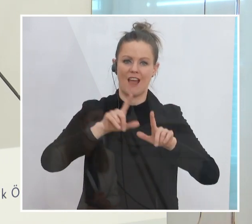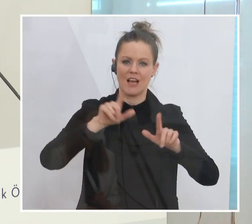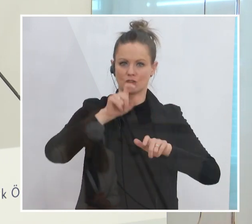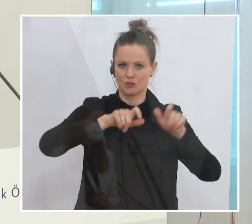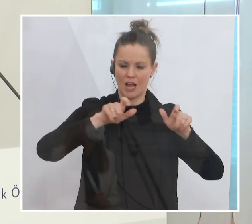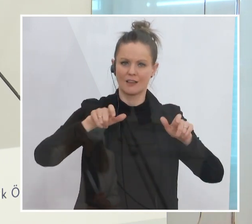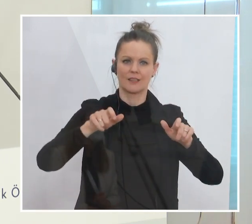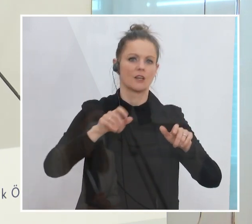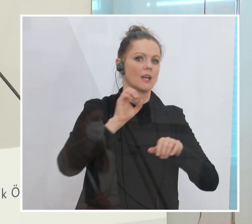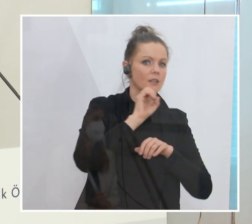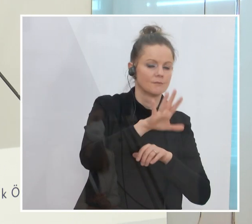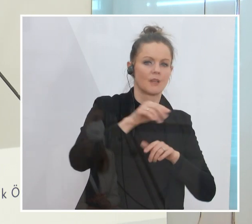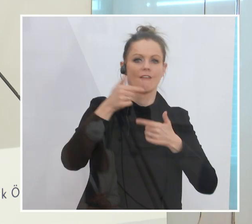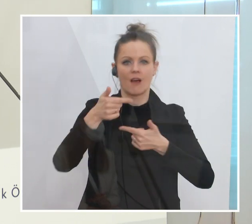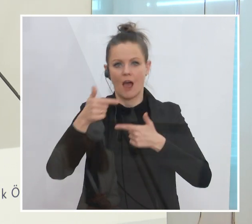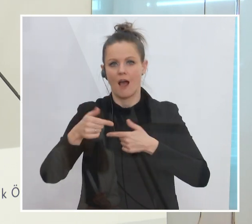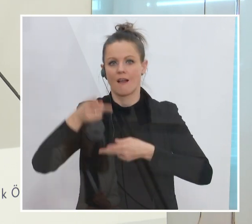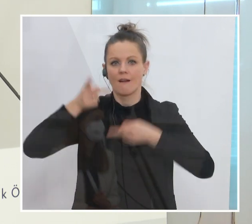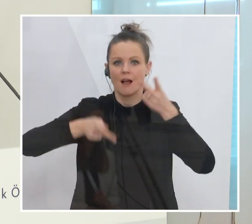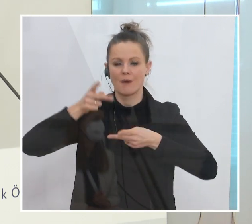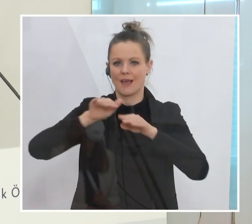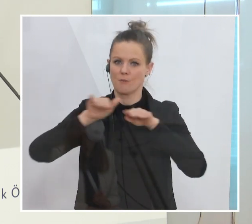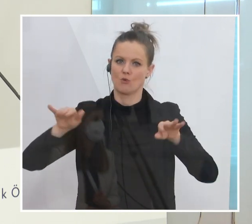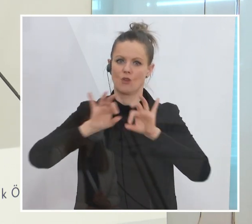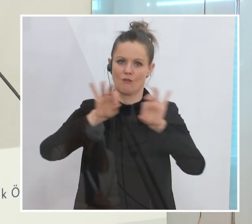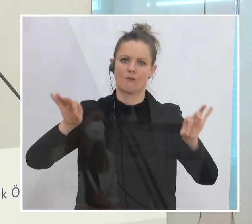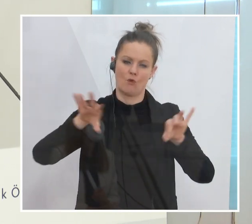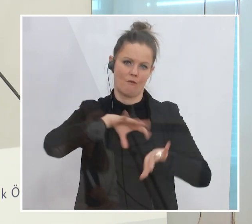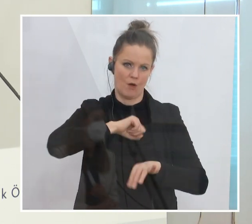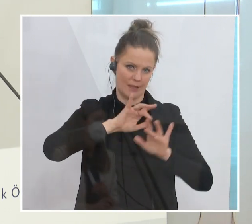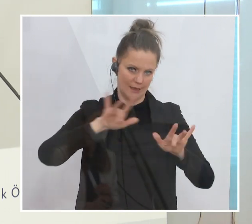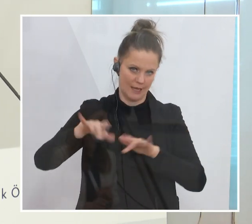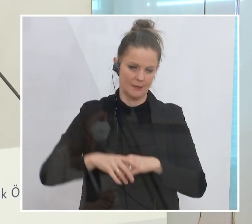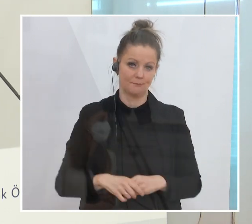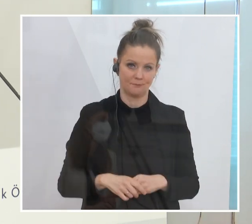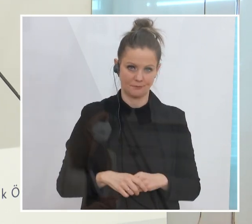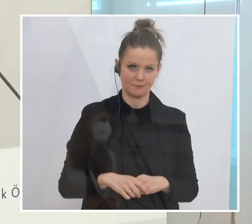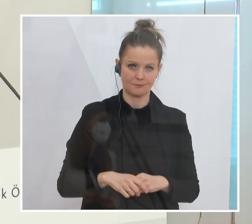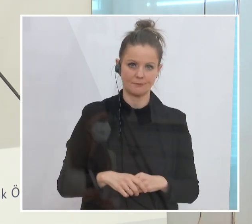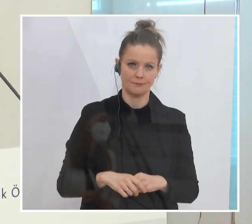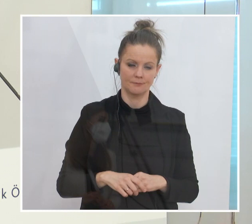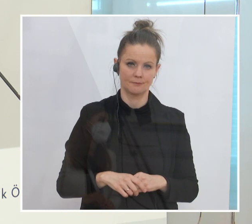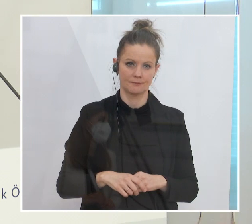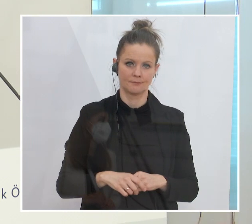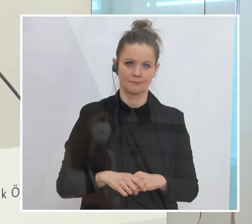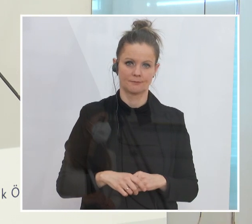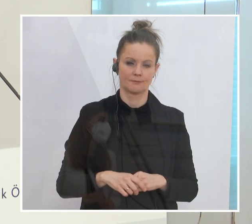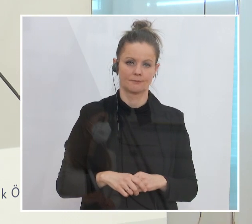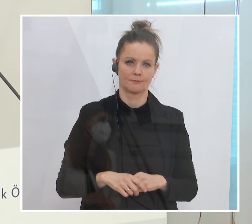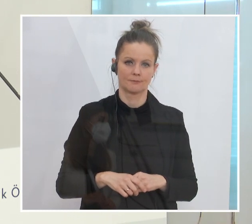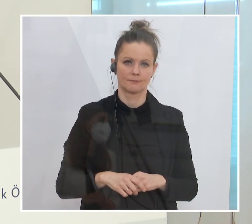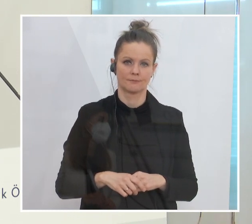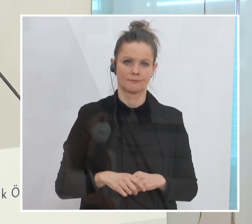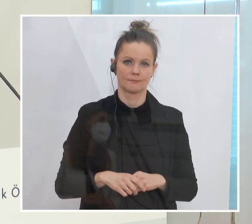Verlagen und Kabarettbühnen zugute. Wir schärfen auch bei den Maßnahmen für die freischaffenden